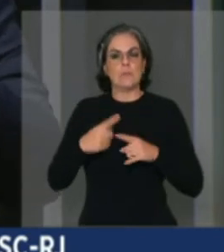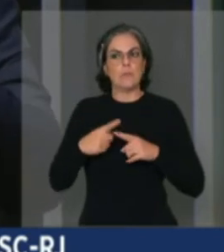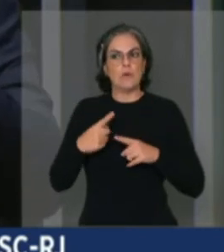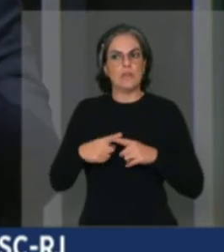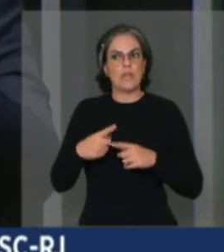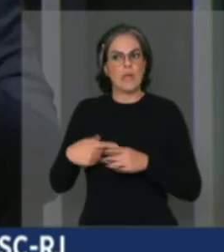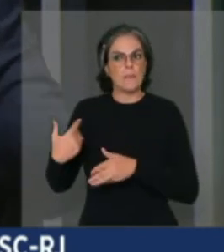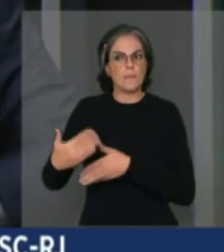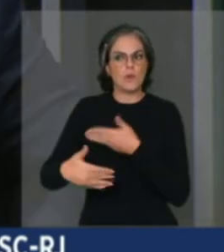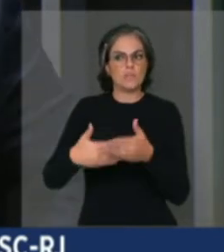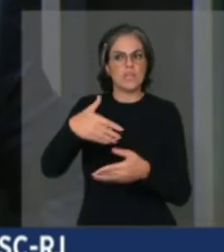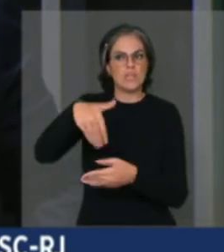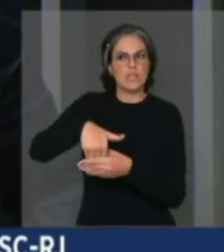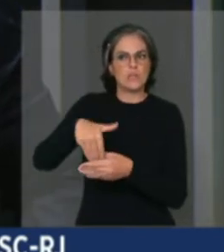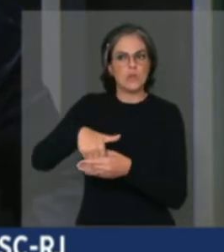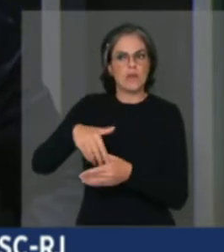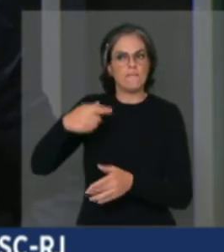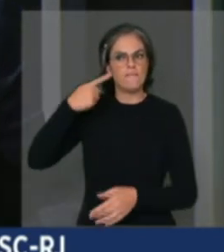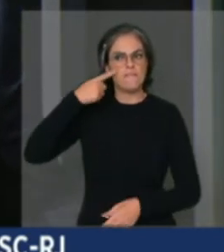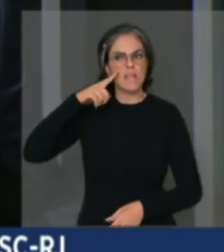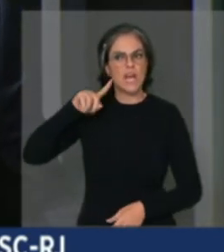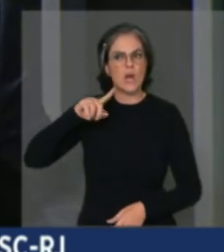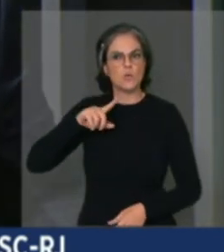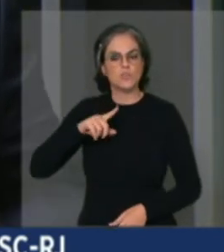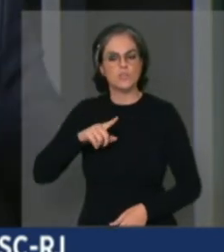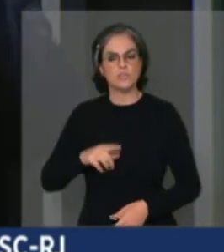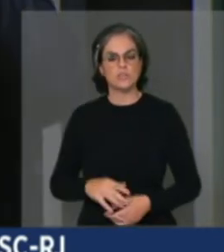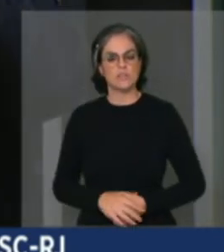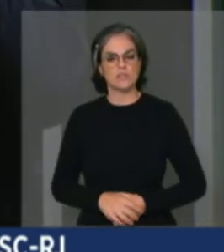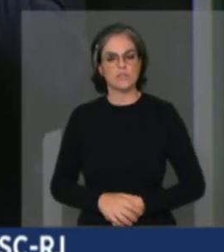DE UM PROCESSO ELEITORAL, FRAUDULENTO, ORA... AS FORÇA ARMADAS SÓ AGIRIAM SE A